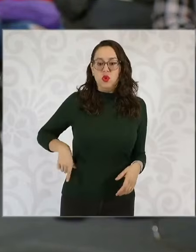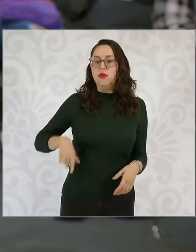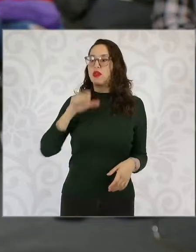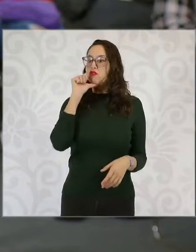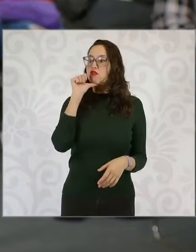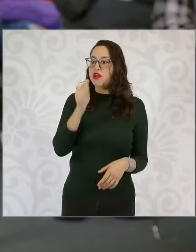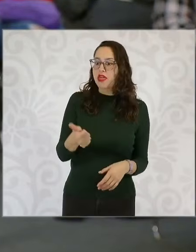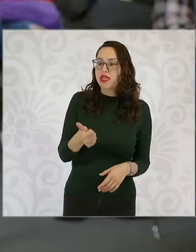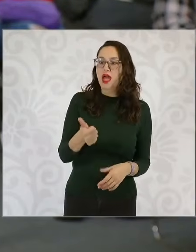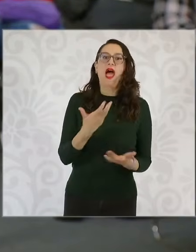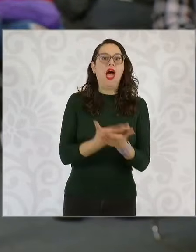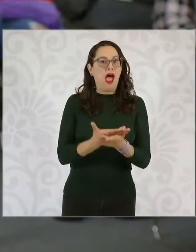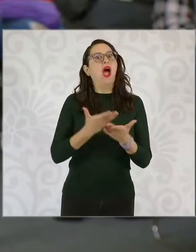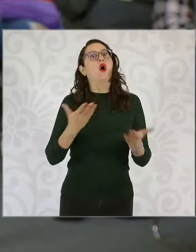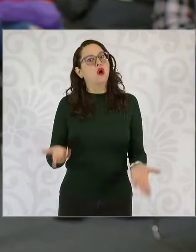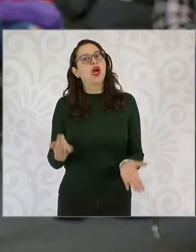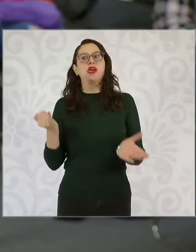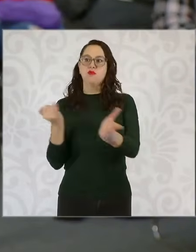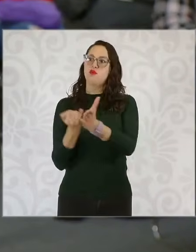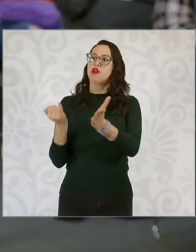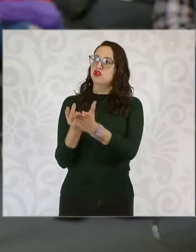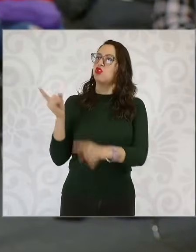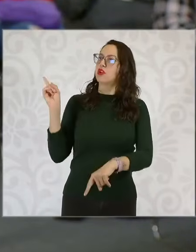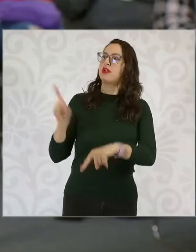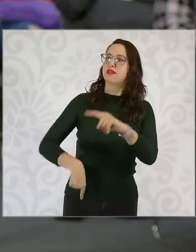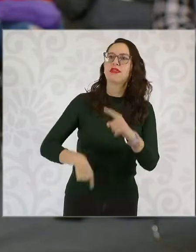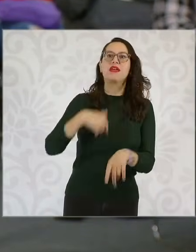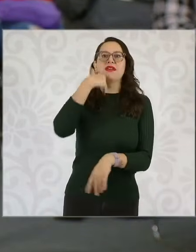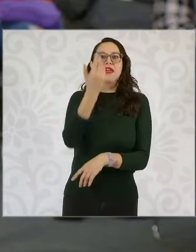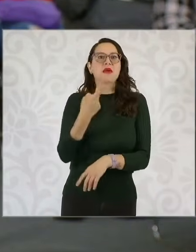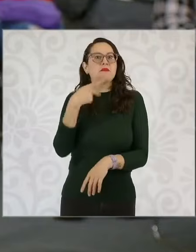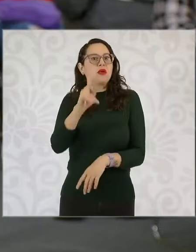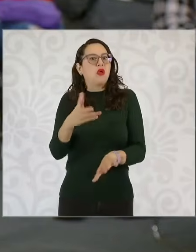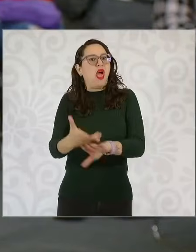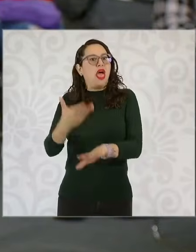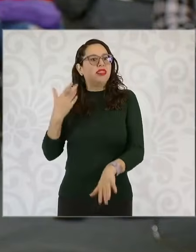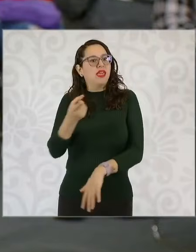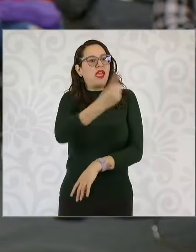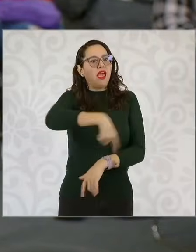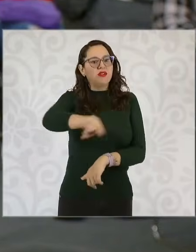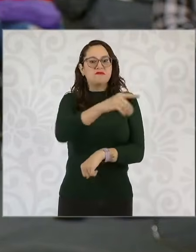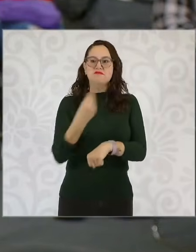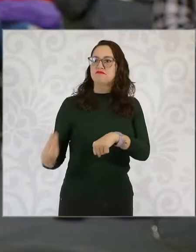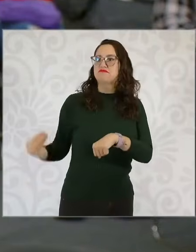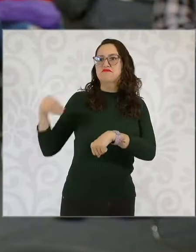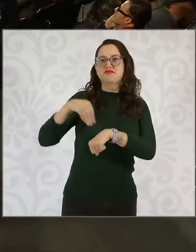quieren decir que ellos están trabajando No sé eh si podemos conocer opinión doctora hay mucha